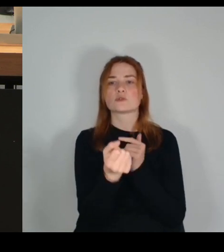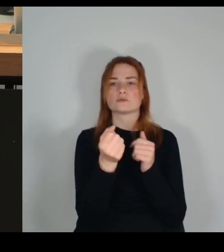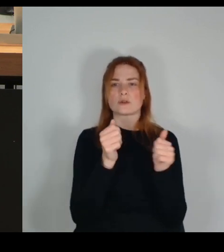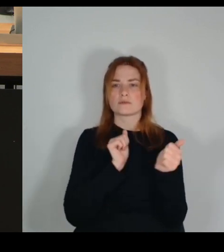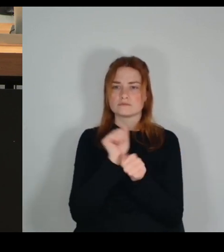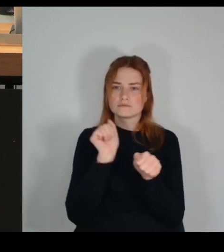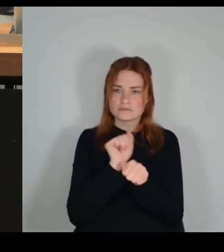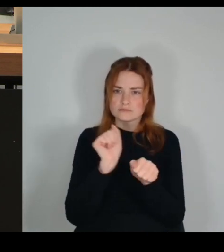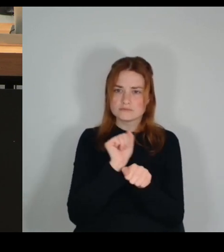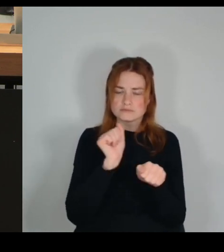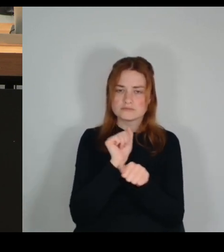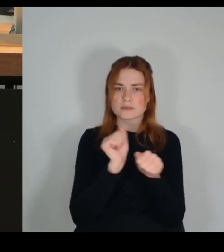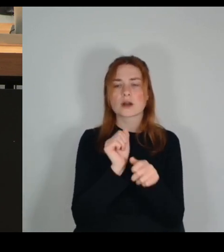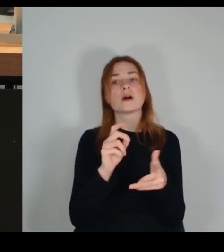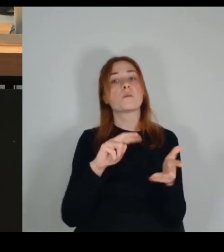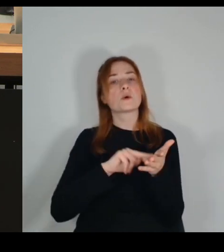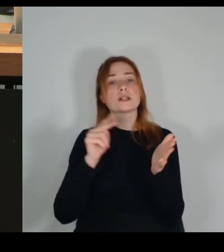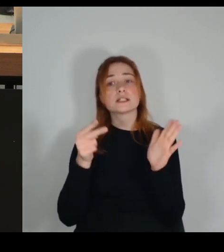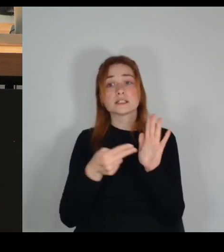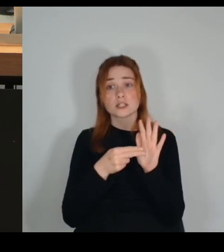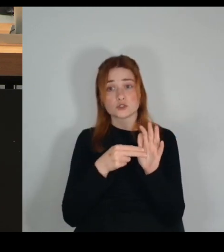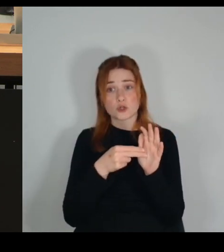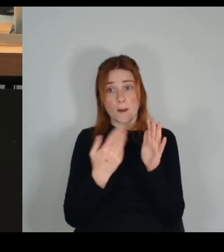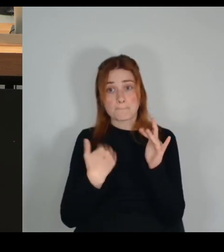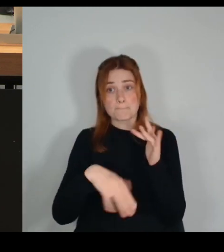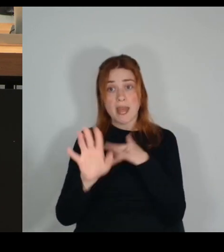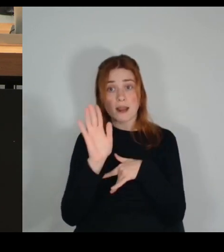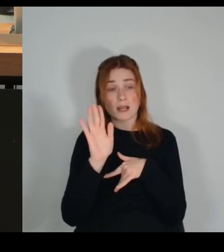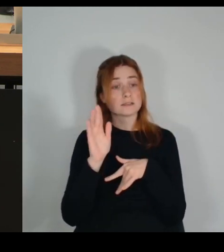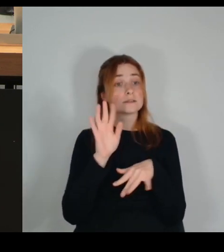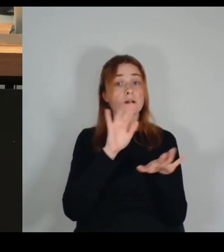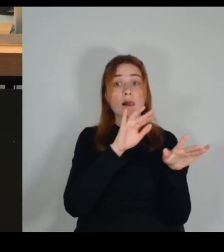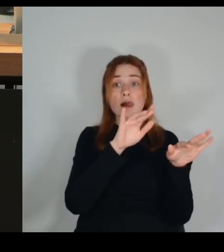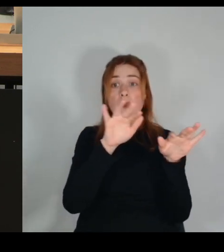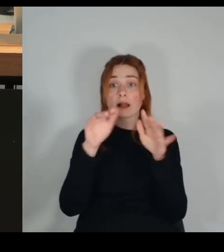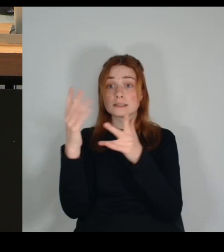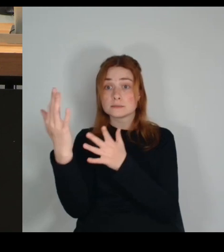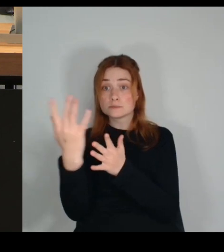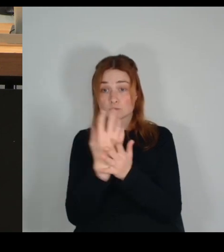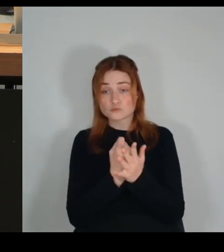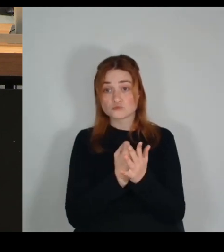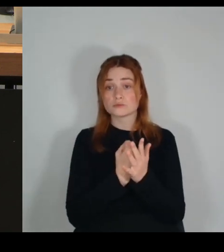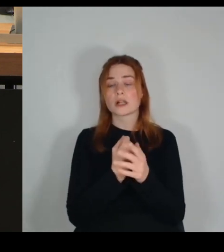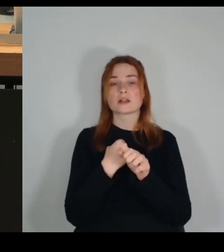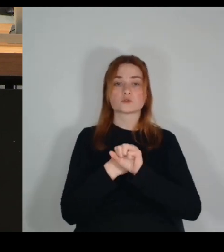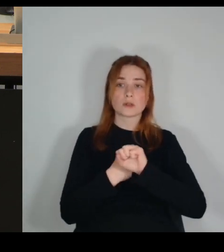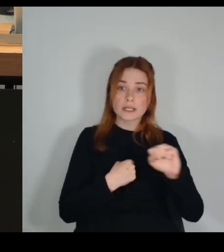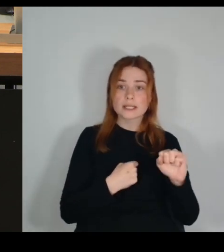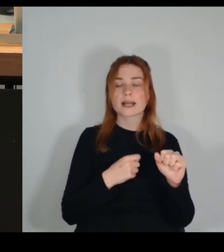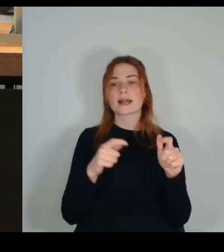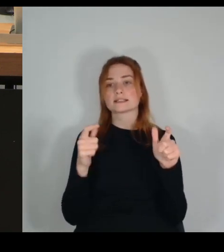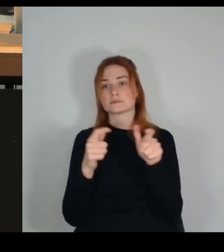da war, also zumindest Linke und SPD, damals PDS, da wurde sie auch mit unseren Stimmen wieder abgeschafft.